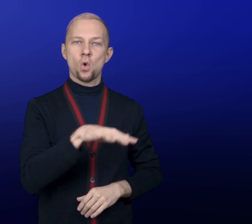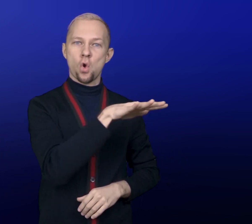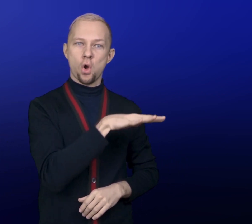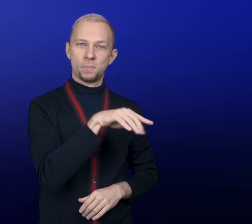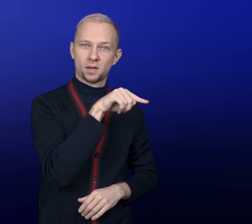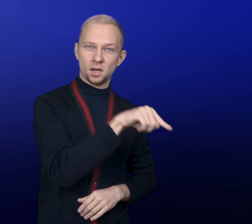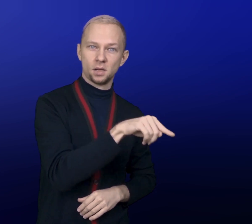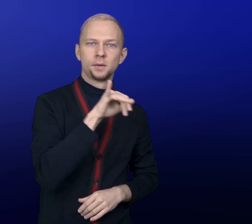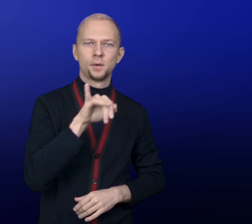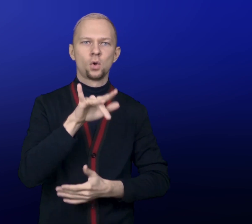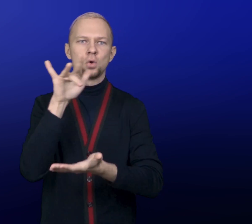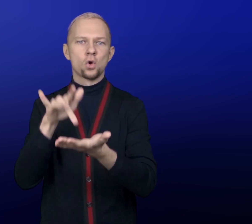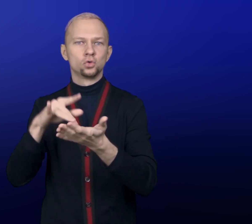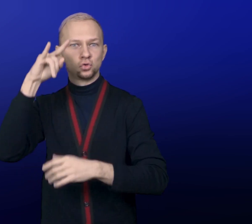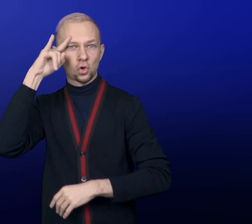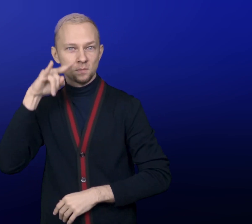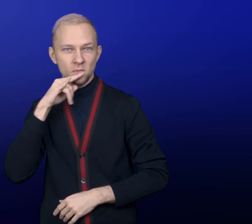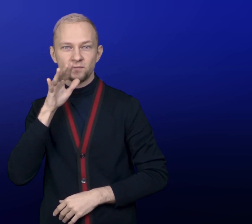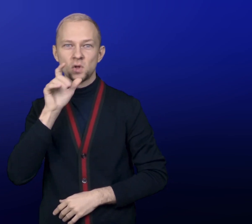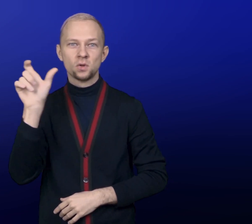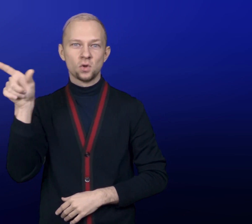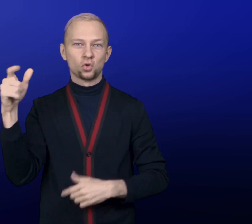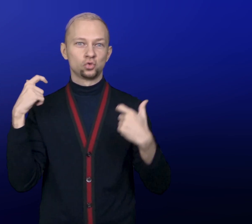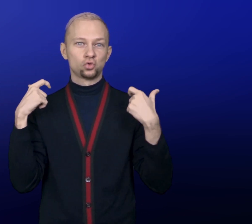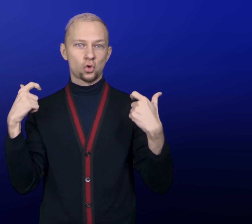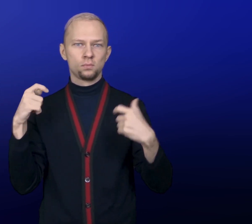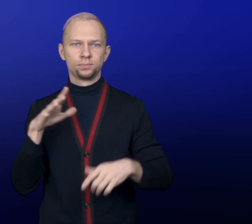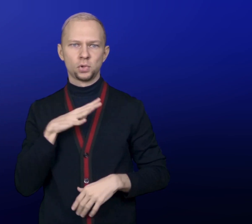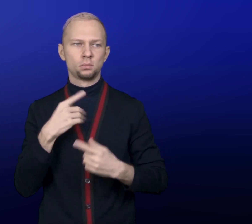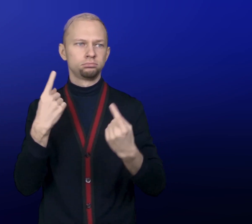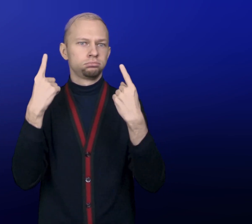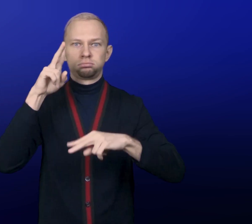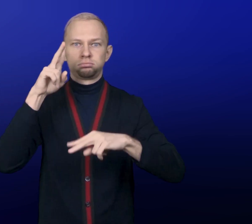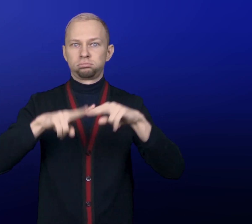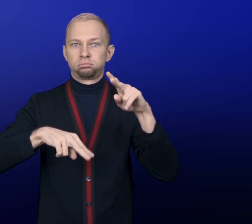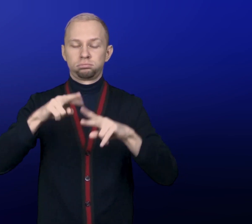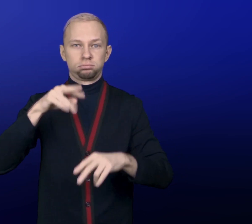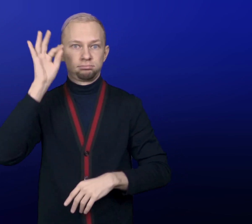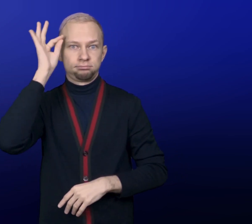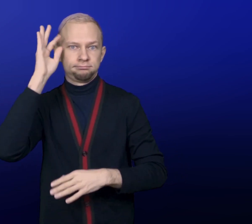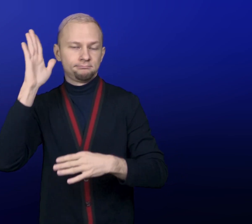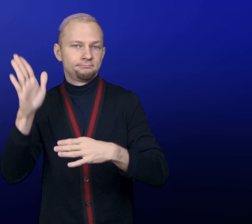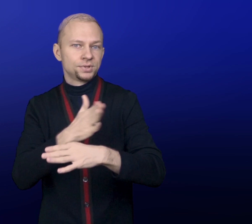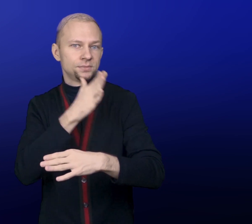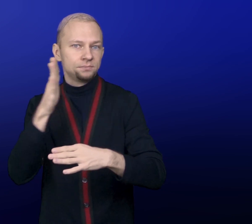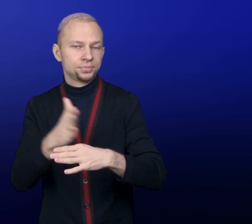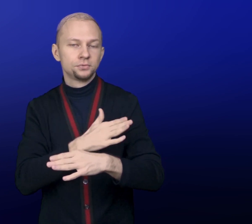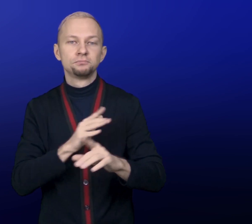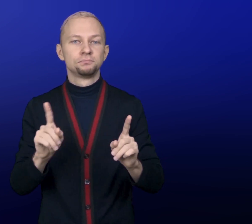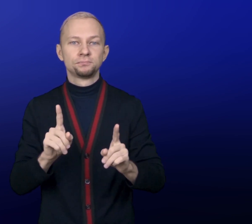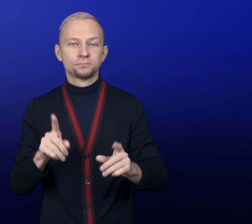В области и в г. Челябинске при Шубе осуществлялось большое капитальное строительство: